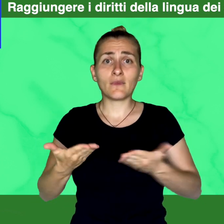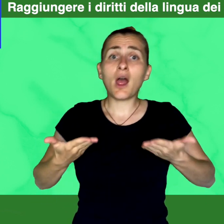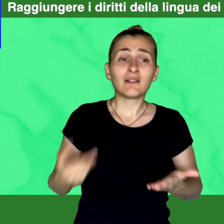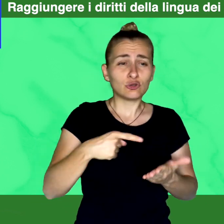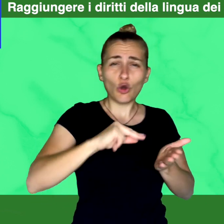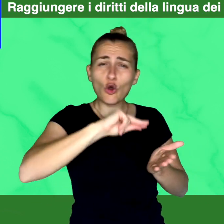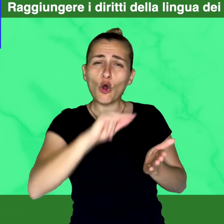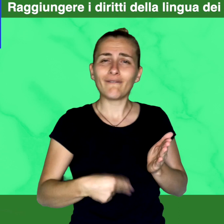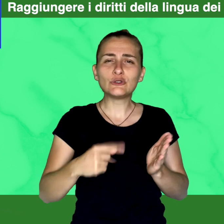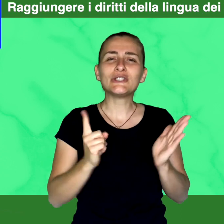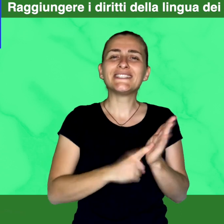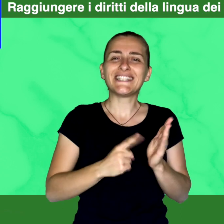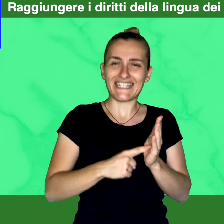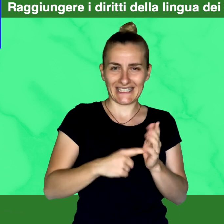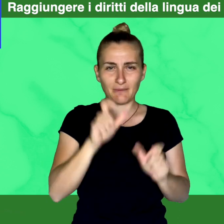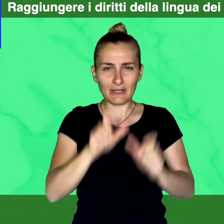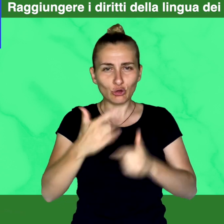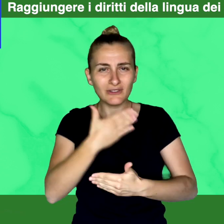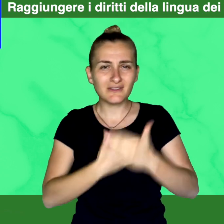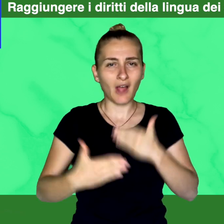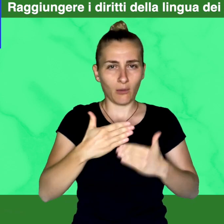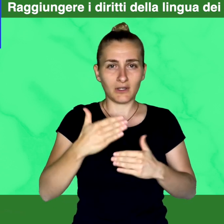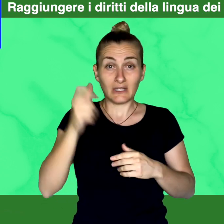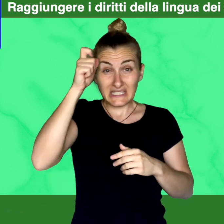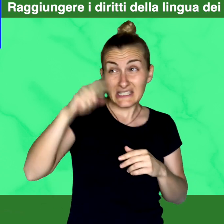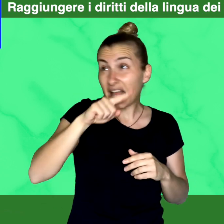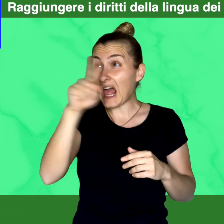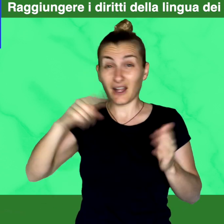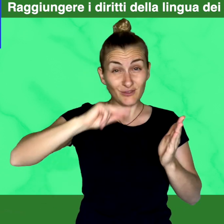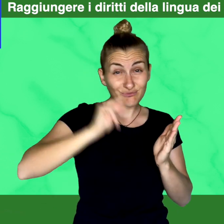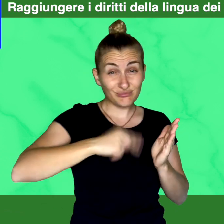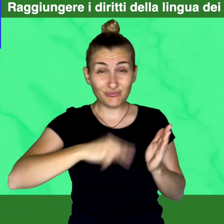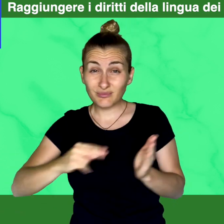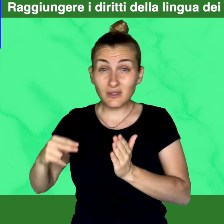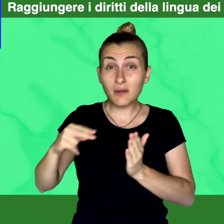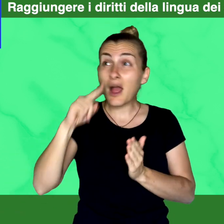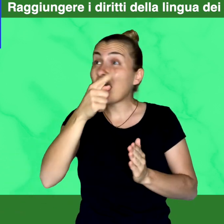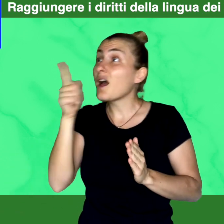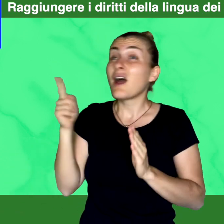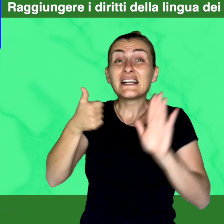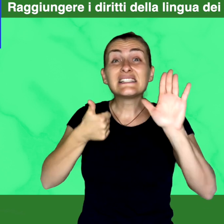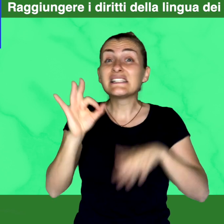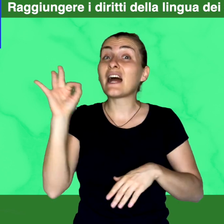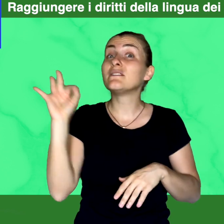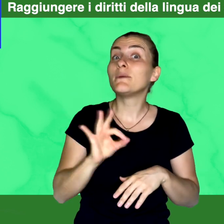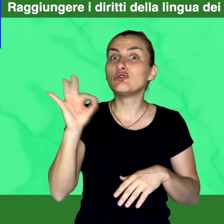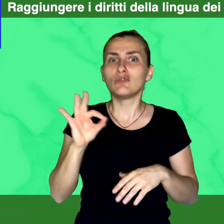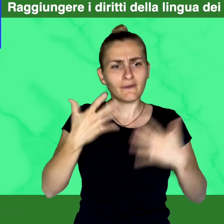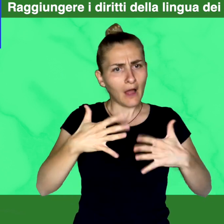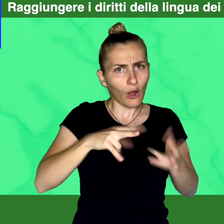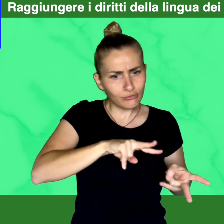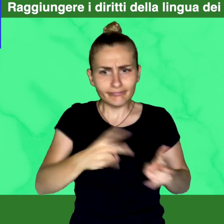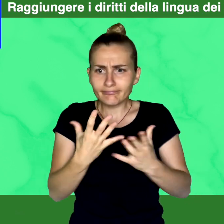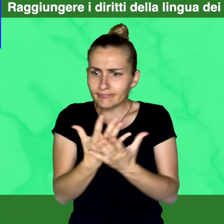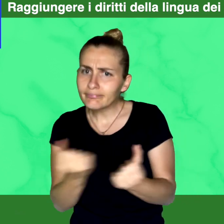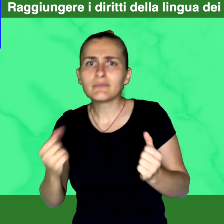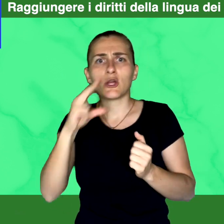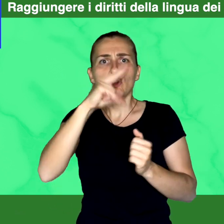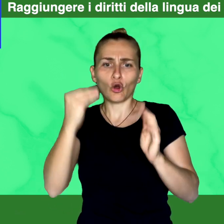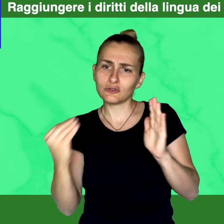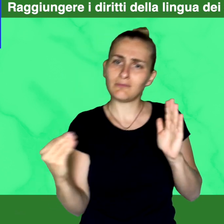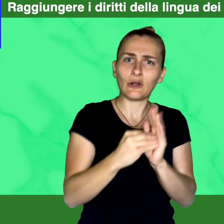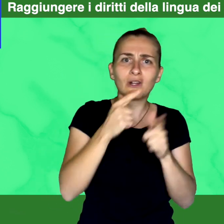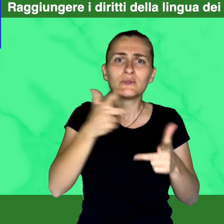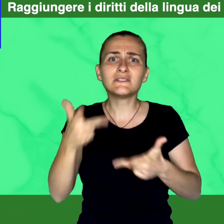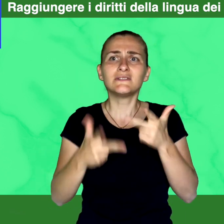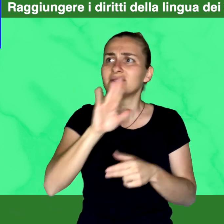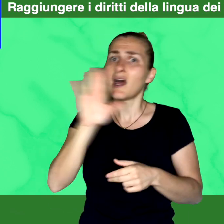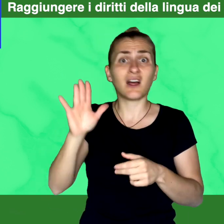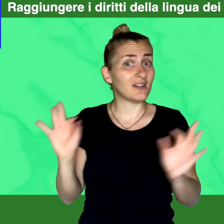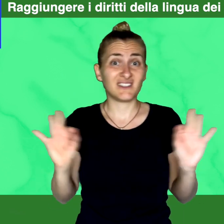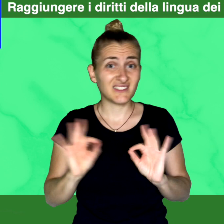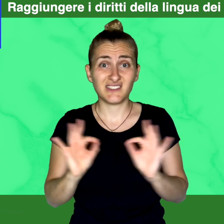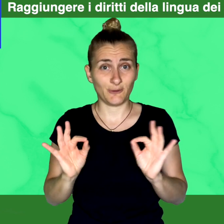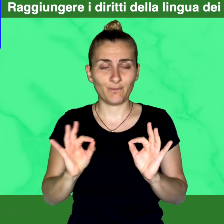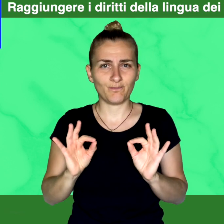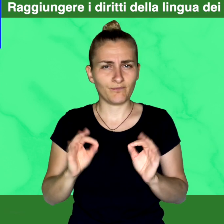Attualmente il 60% degli Stati firmatari della CRPD non ha ancora ottenuto il riconoscimento legale delle lingue dei segni nazionali.